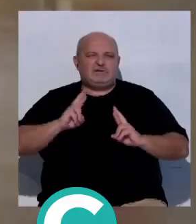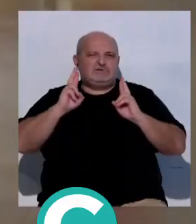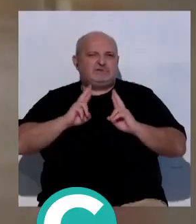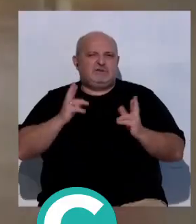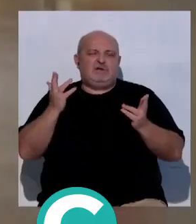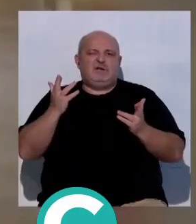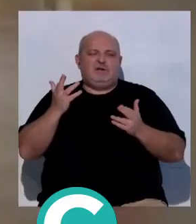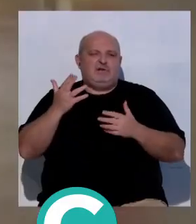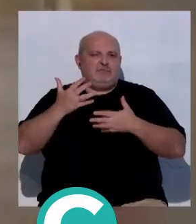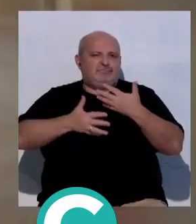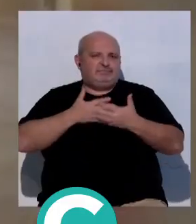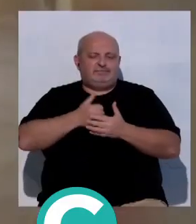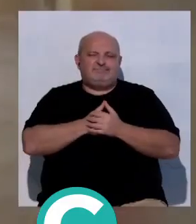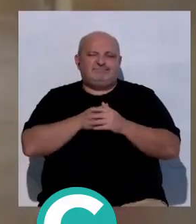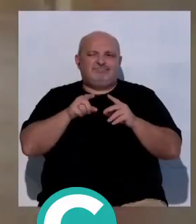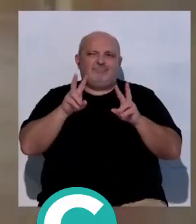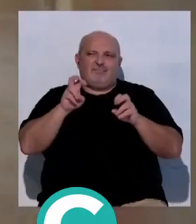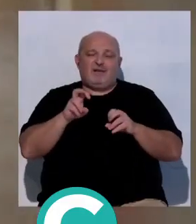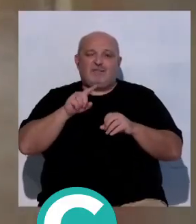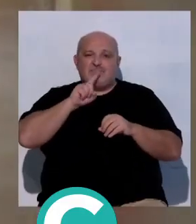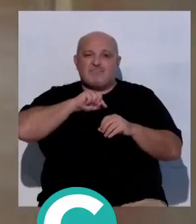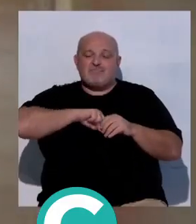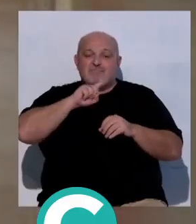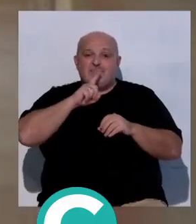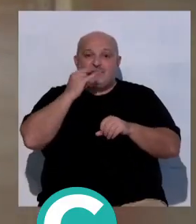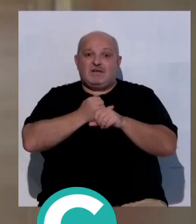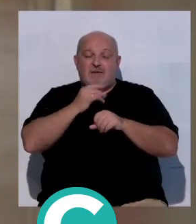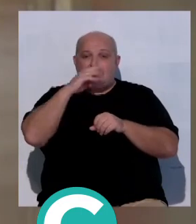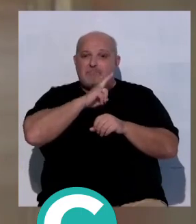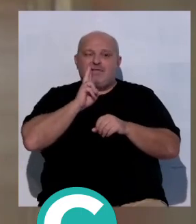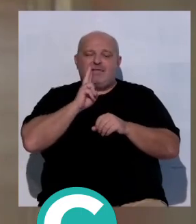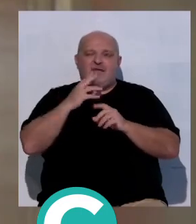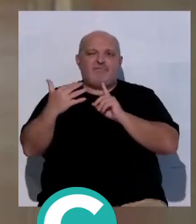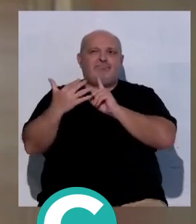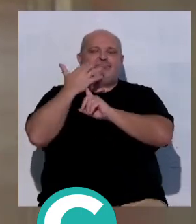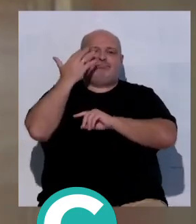estrés postraumático ese malestar psicológico de los padres va a influir en el desarrollo de los